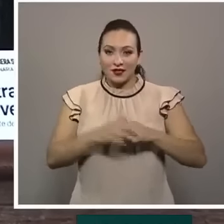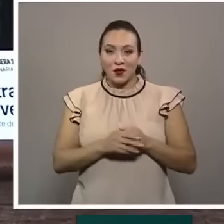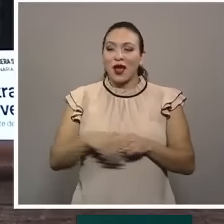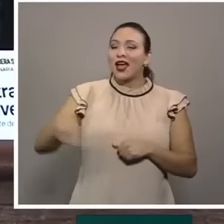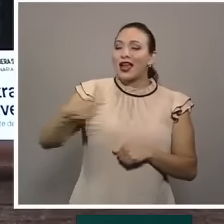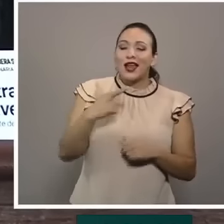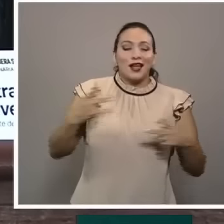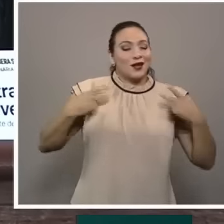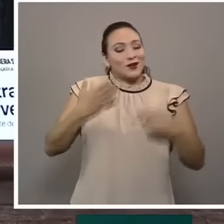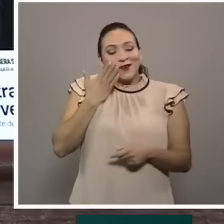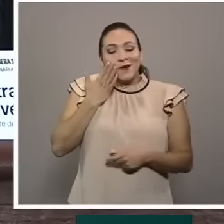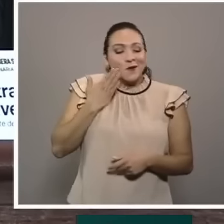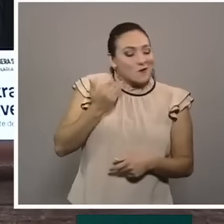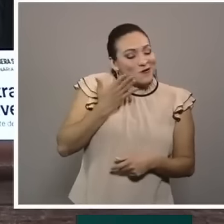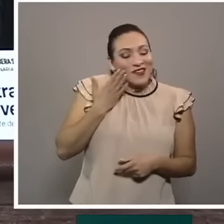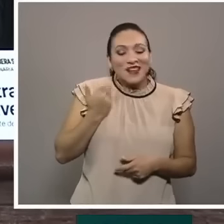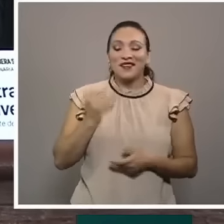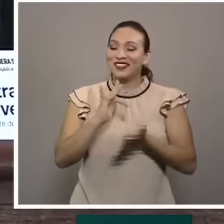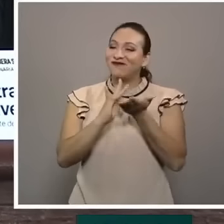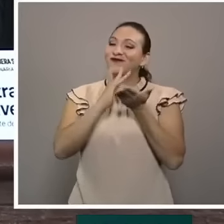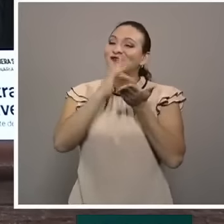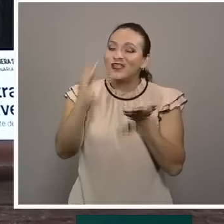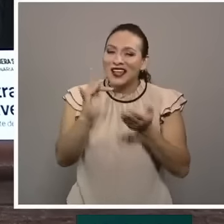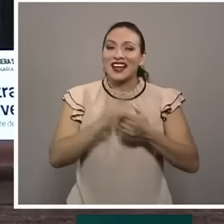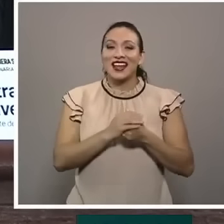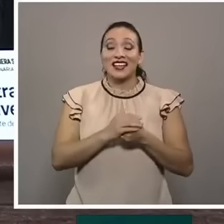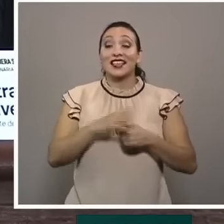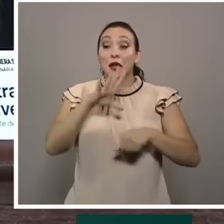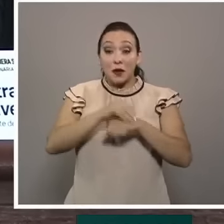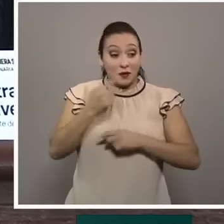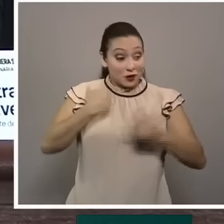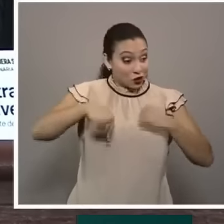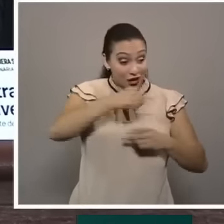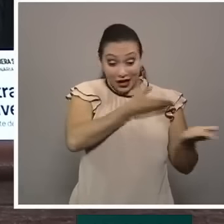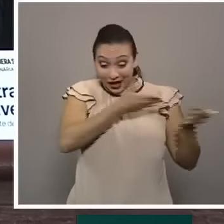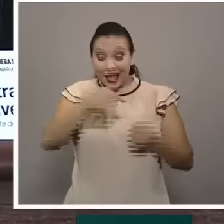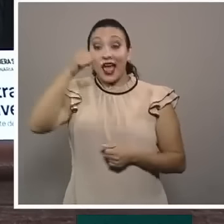por darnos un espacio físico para que esta Suprema Corte conozca y resuelva casos que